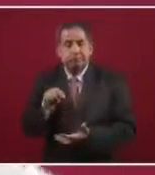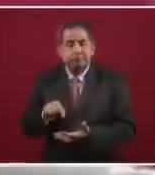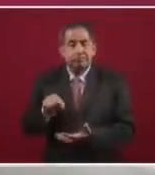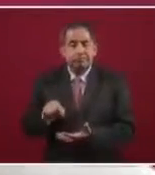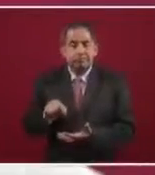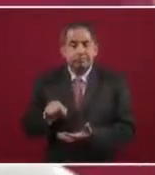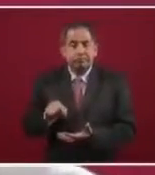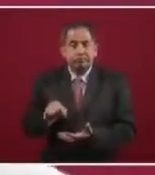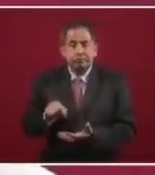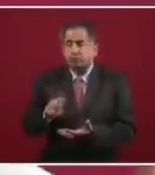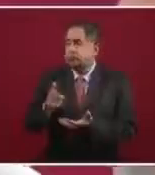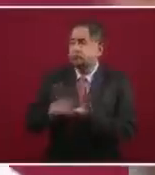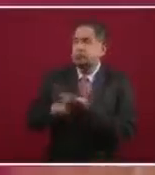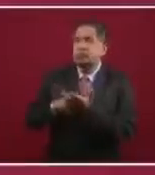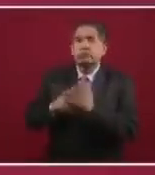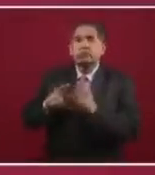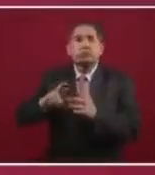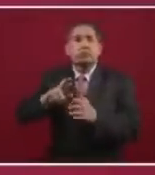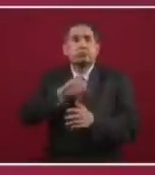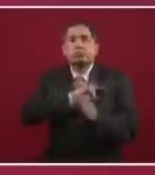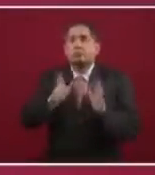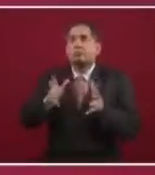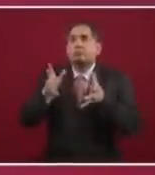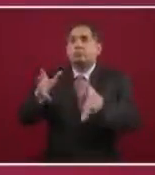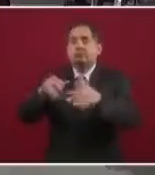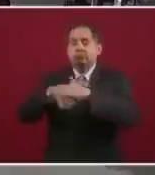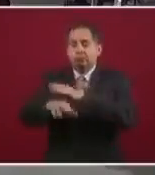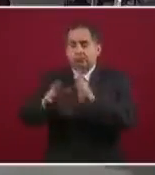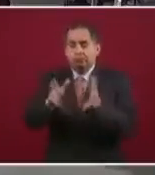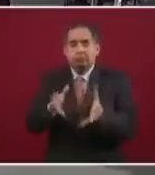lo que puede costar la renta del recinto fiscal.